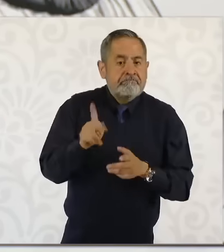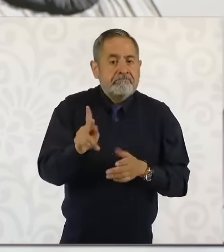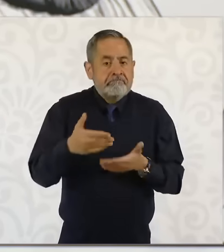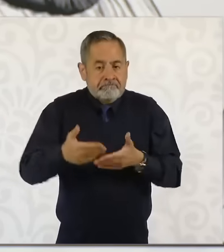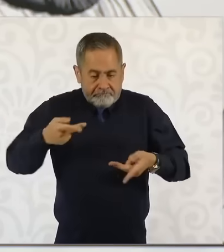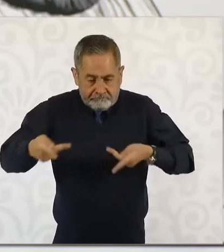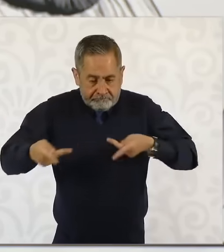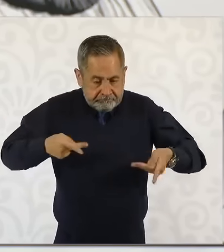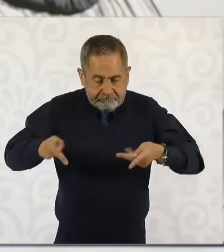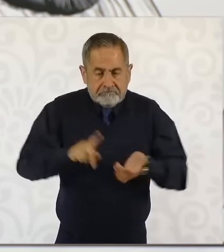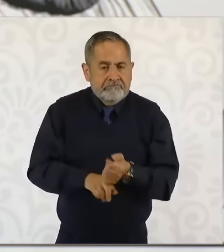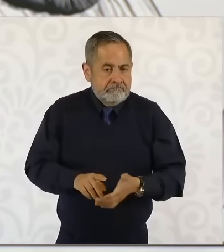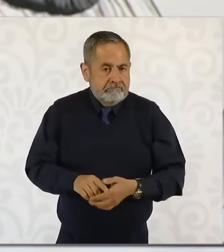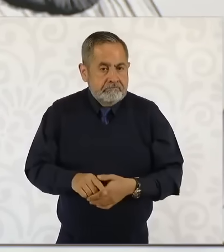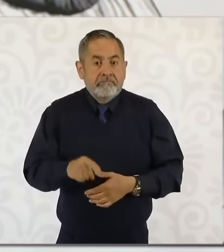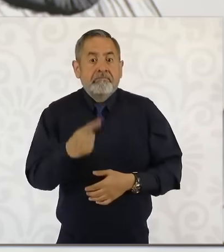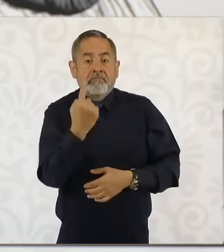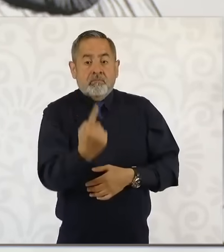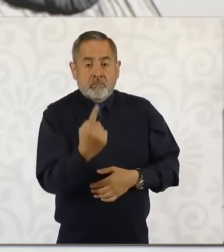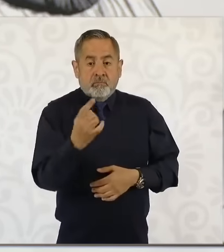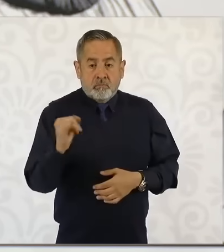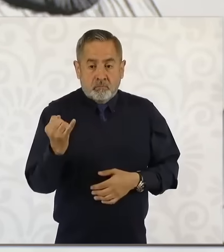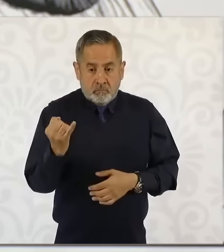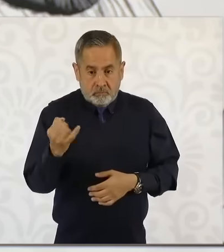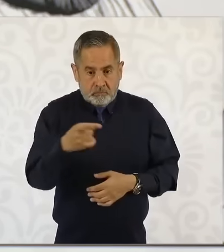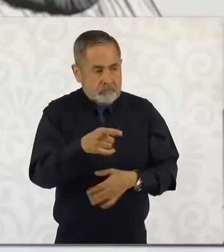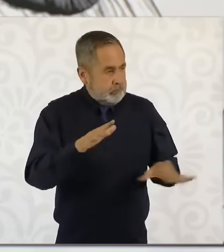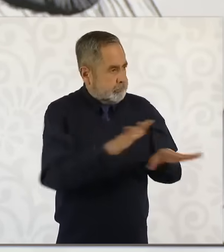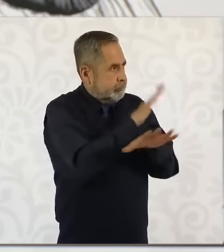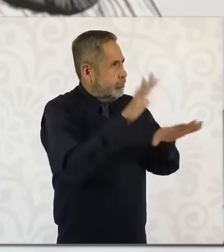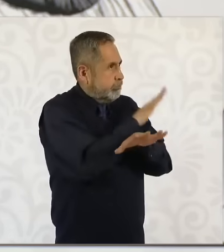primero de junio modificaciones legales para que esto no pueda